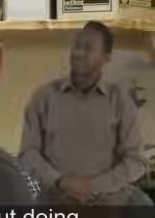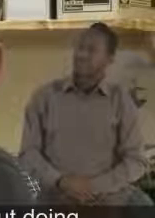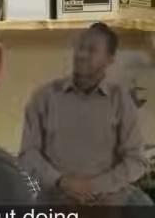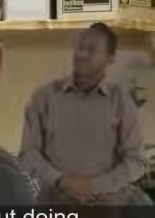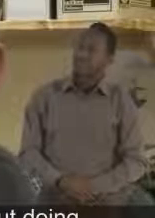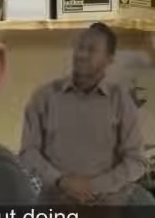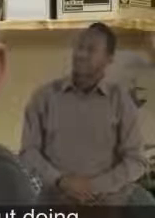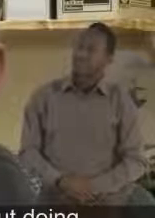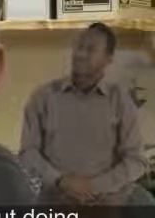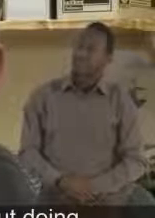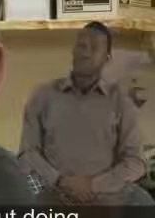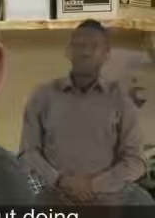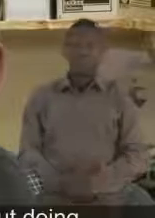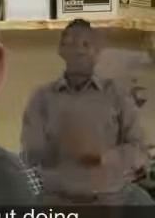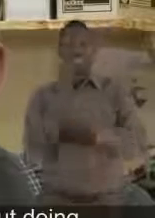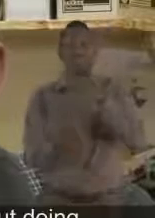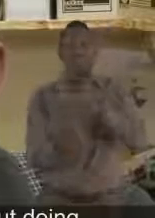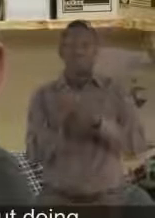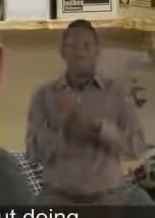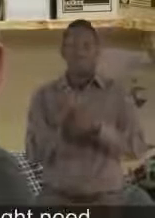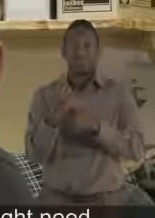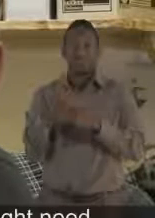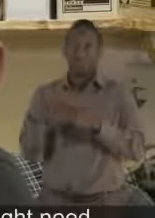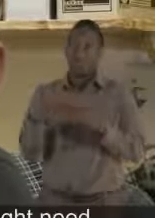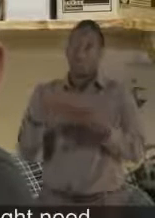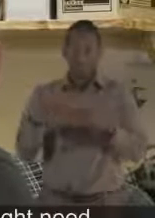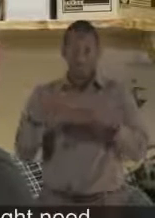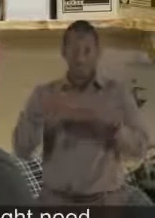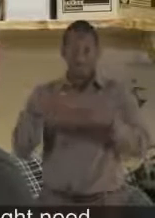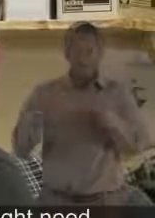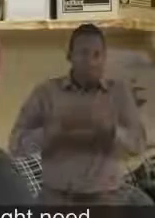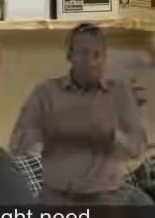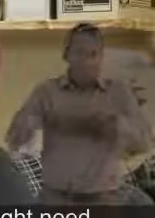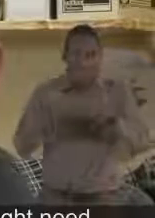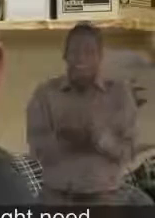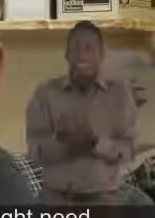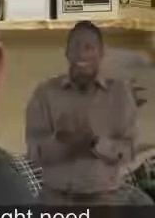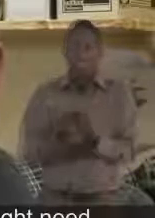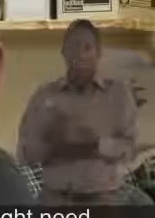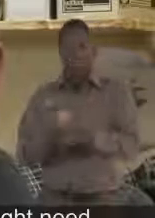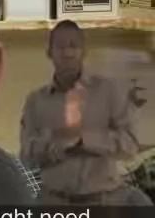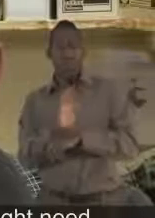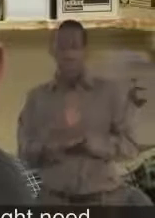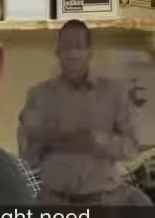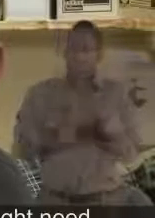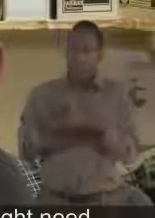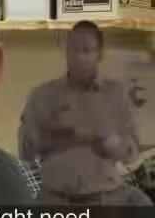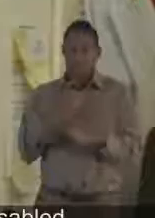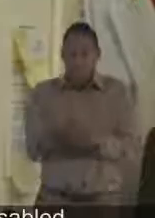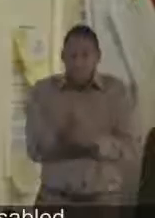الأمر كله يتعلق بالقيام بالأشياء بالطريقة التي تريدها وفي الوقت الذي تريده ولكن قد تحتاج إلى دعم لإنجازها